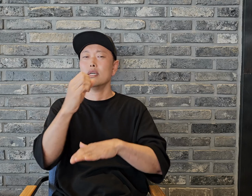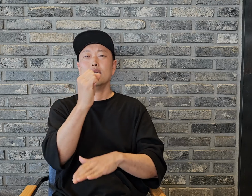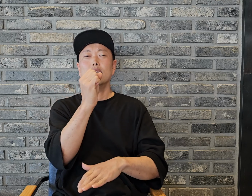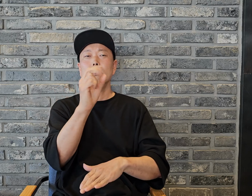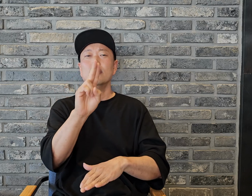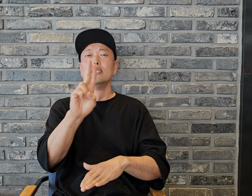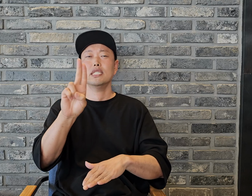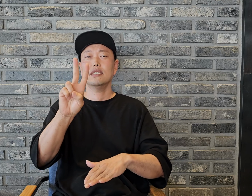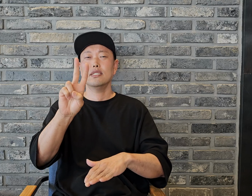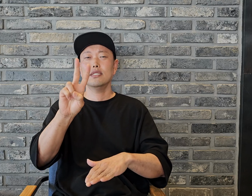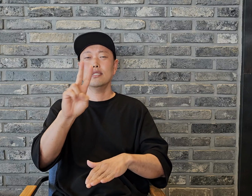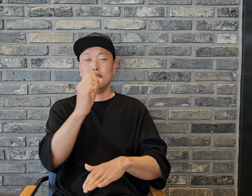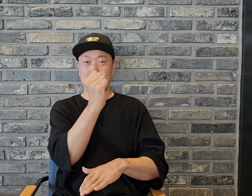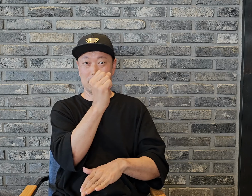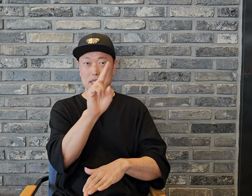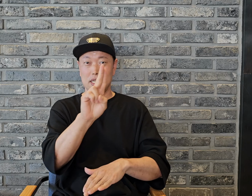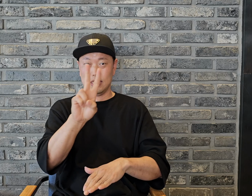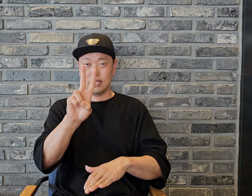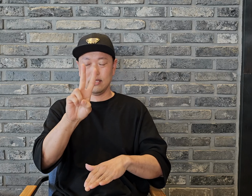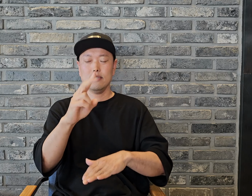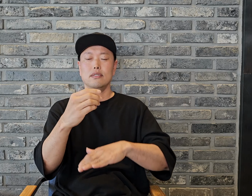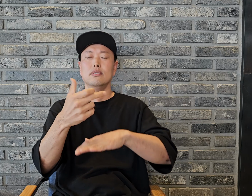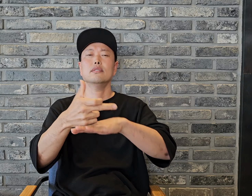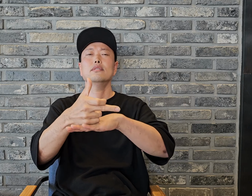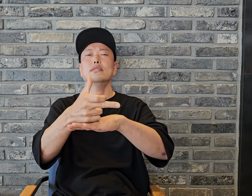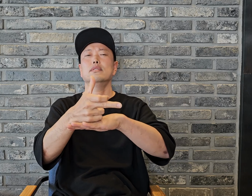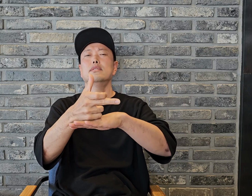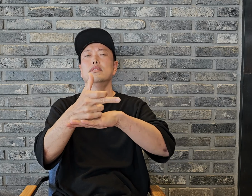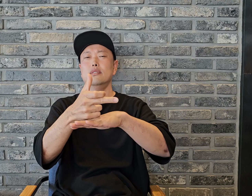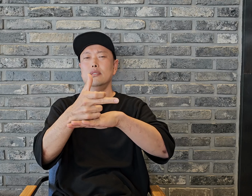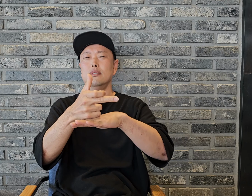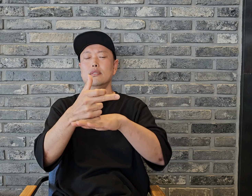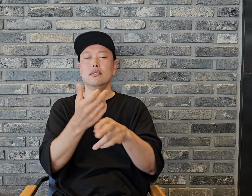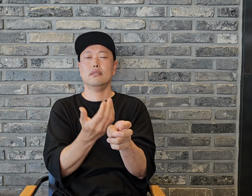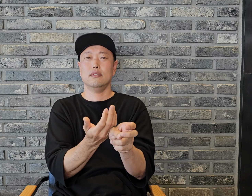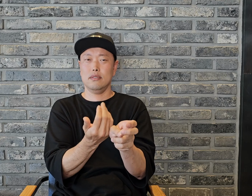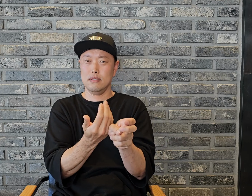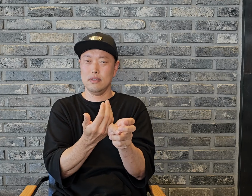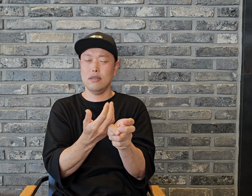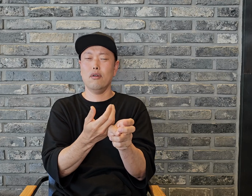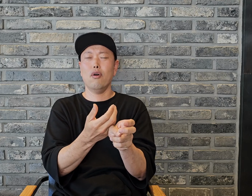SUVはこのように表現されます。 トラック、